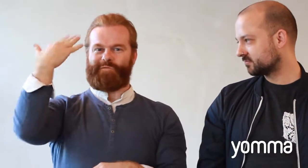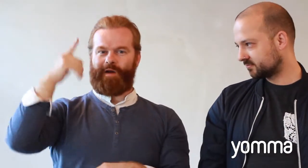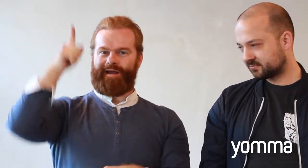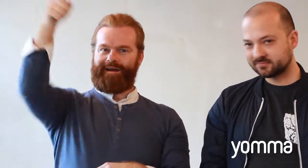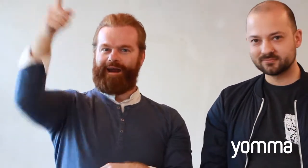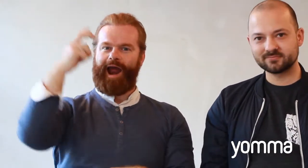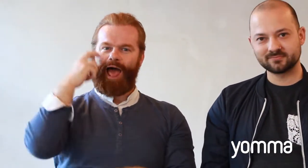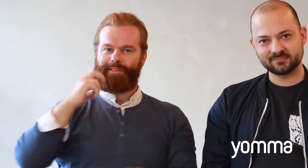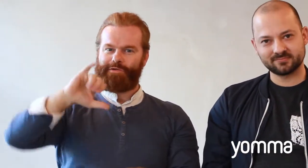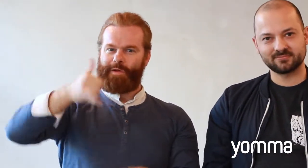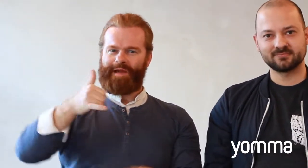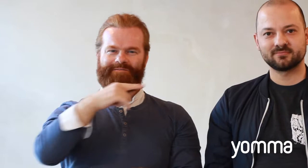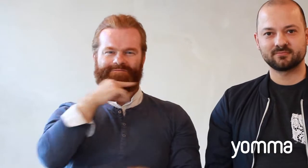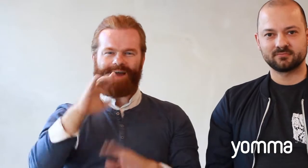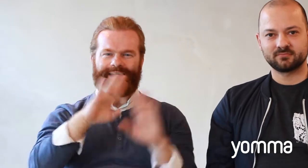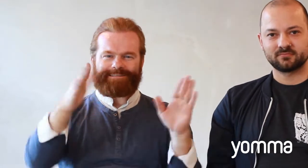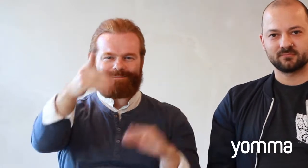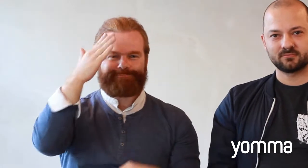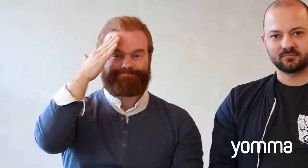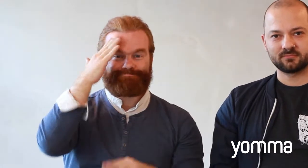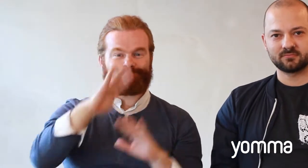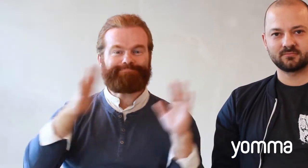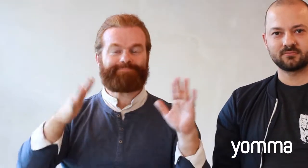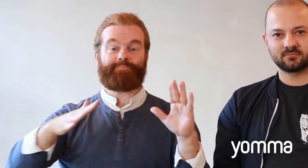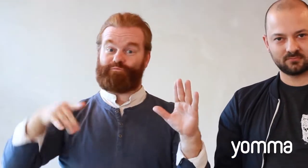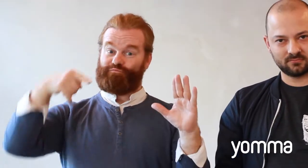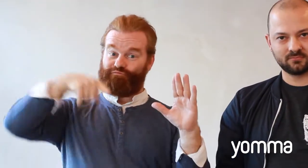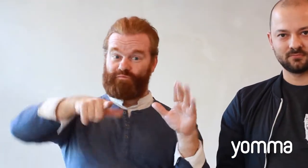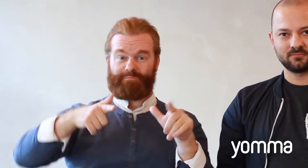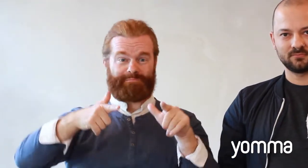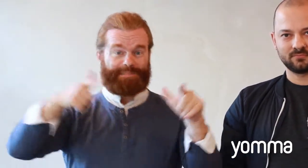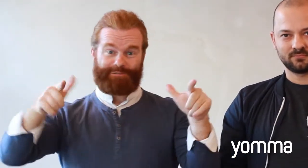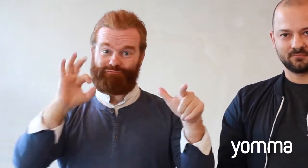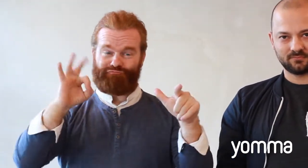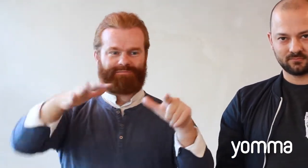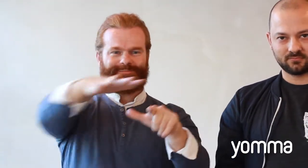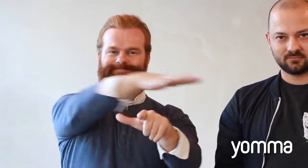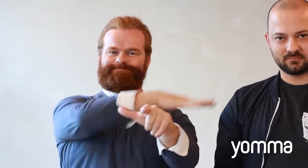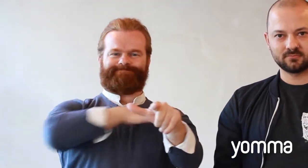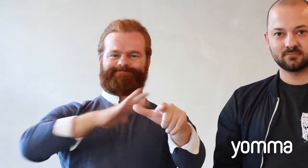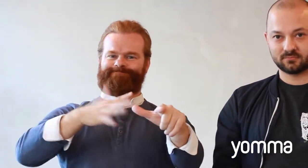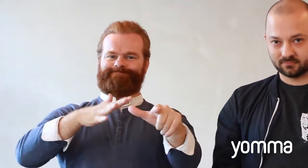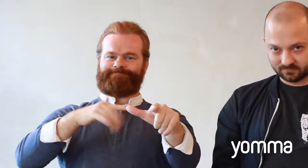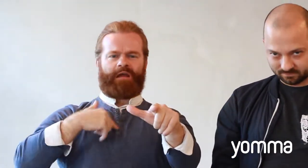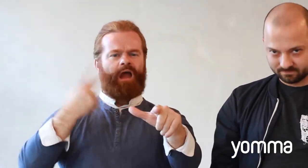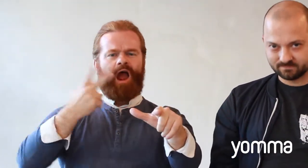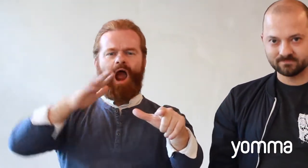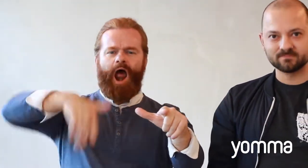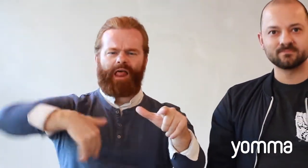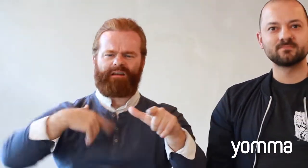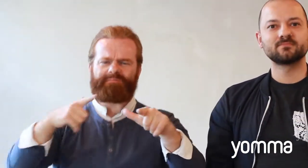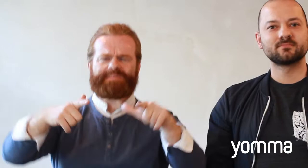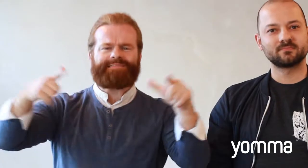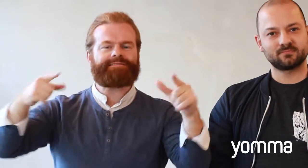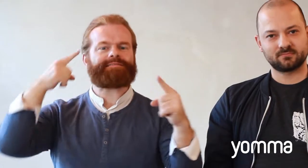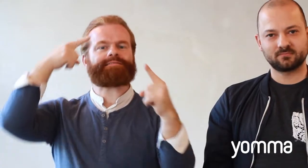Damals hatten wir den hellen, weißen Raum, den Ihr kennt. Der Raum war toll und groß. Die Lage war aber nicht so gut. Wir waren trotzdem hingezogen.